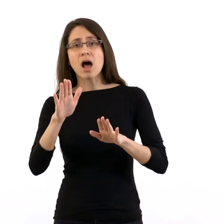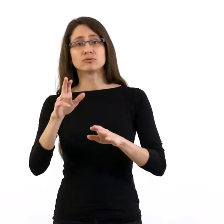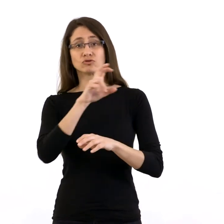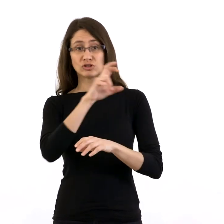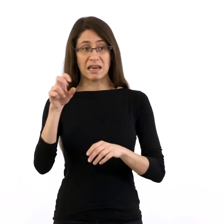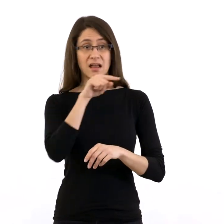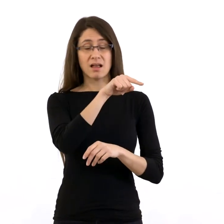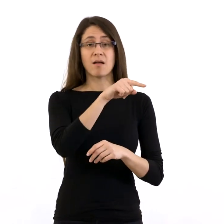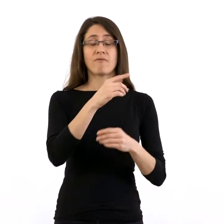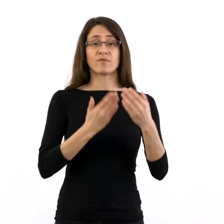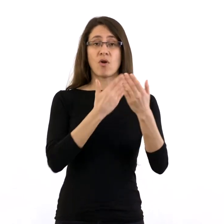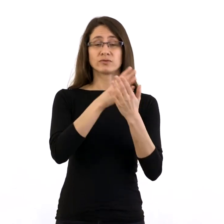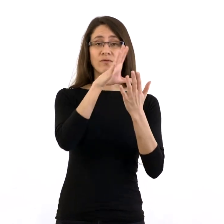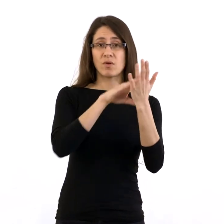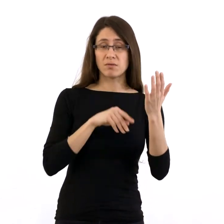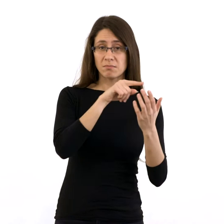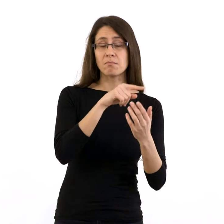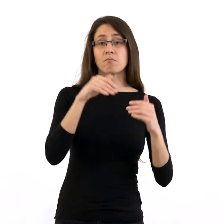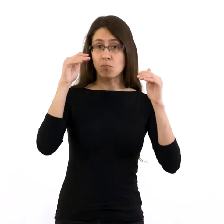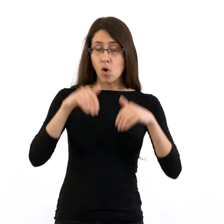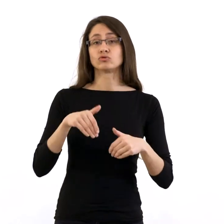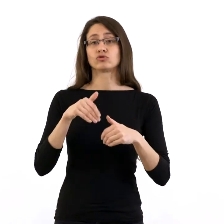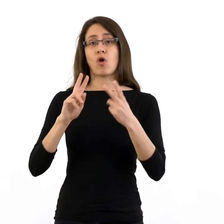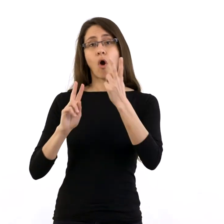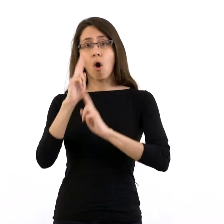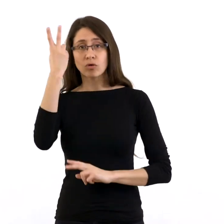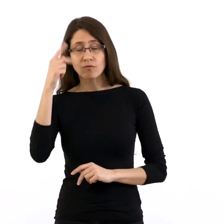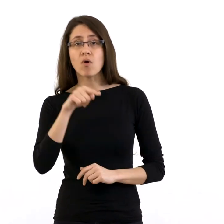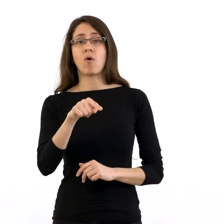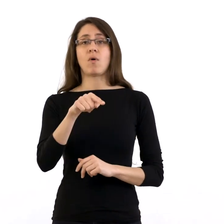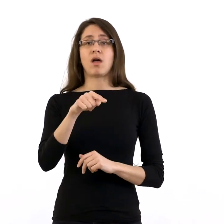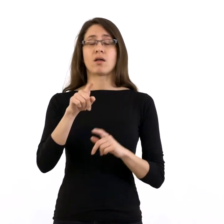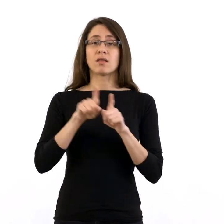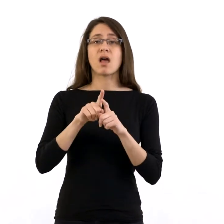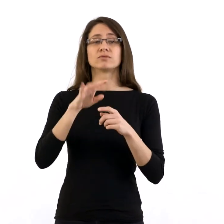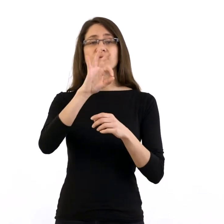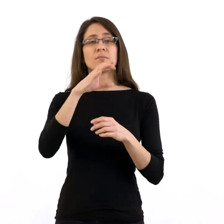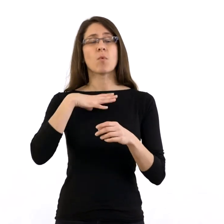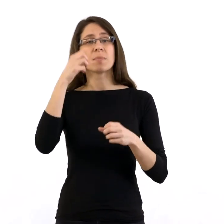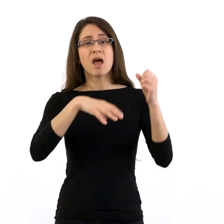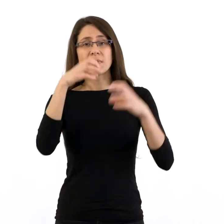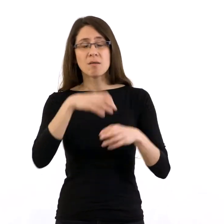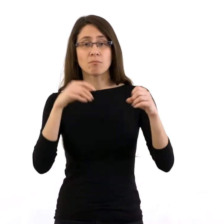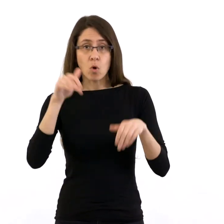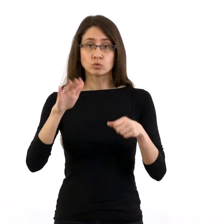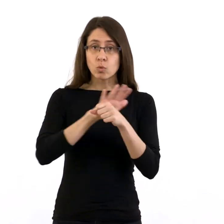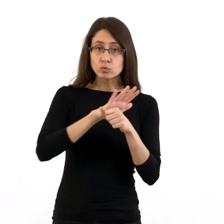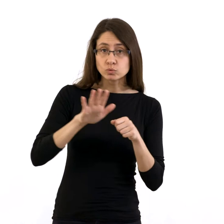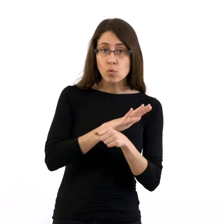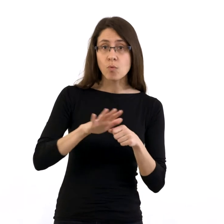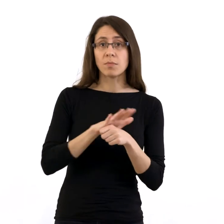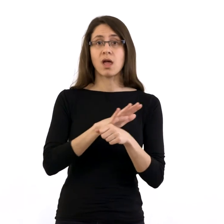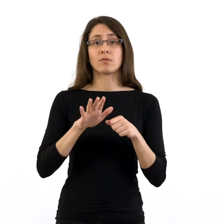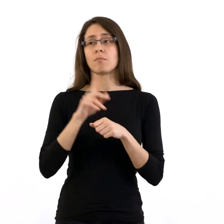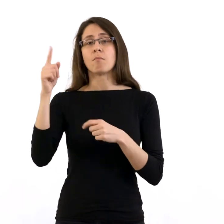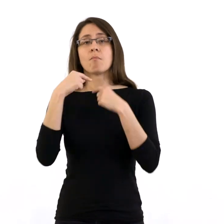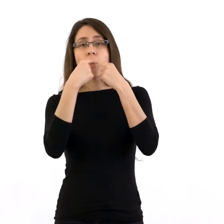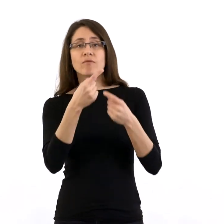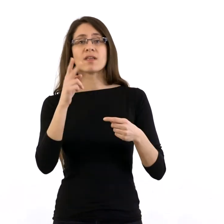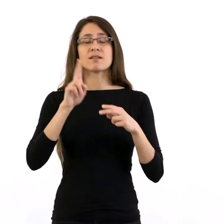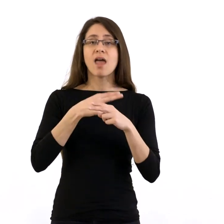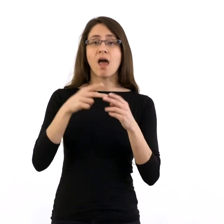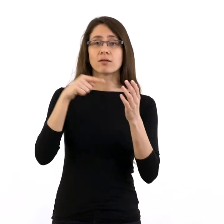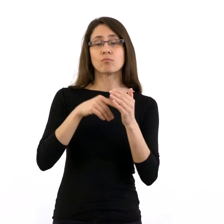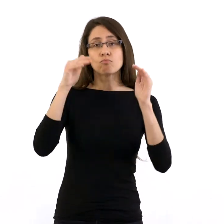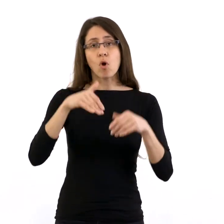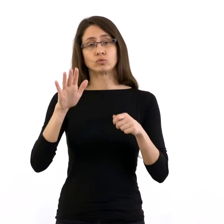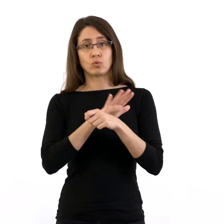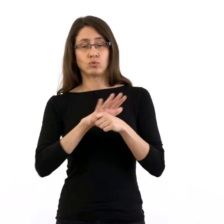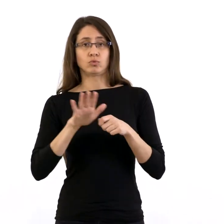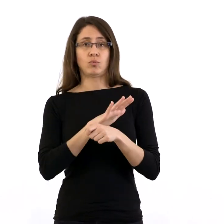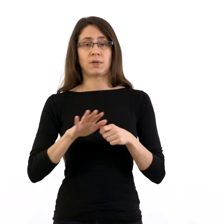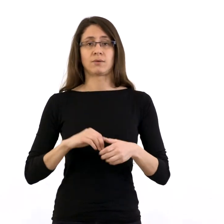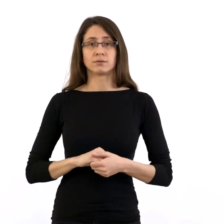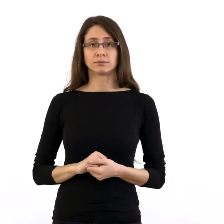czy istnieje możliwość odwołania się od oceny formalnej i uzupełnienia braków formalnych oraz wskazuje termin, w jakim istnieje możliwość uzupełnienia braków.